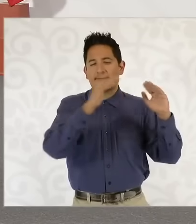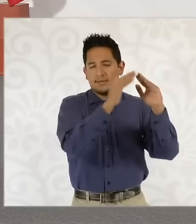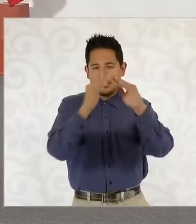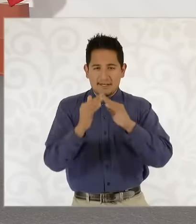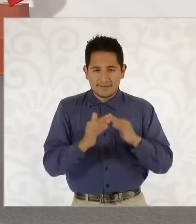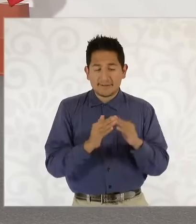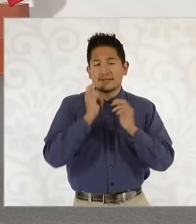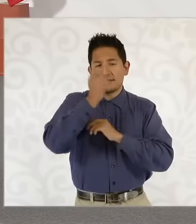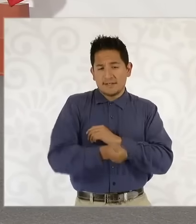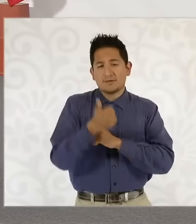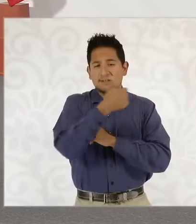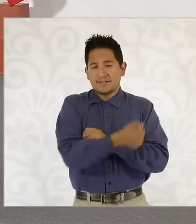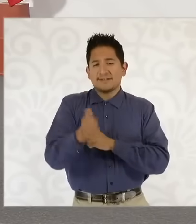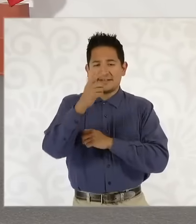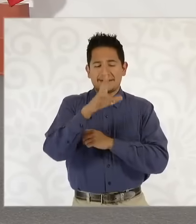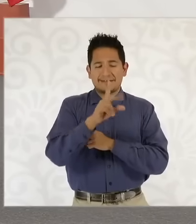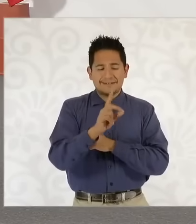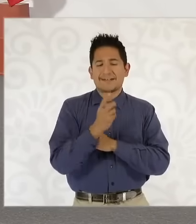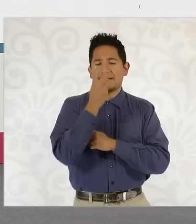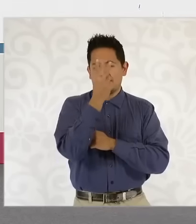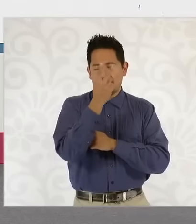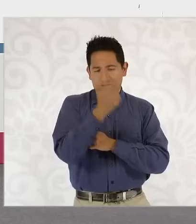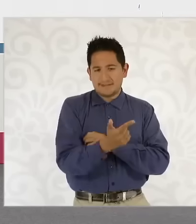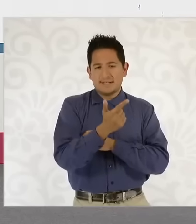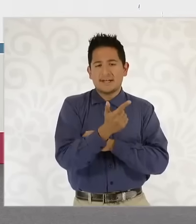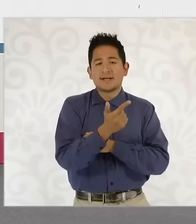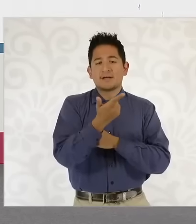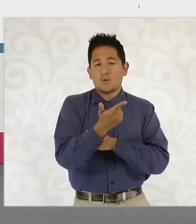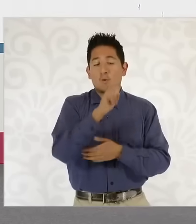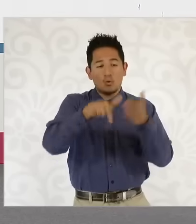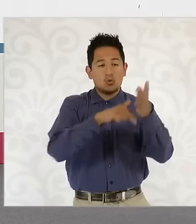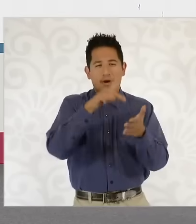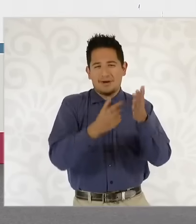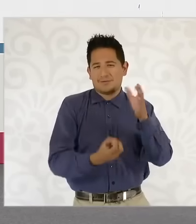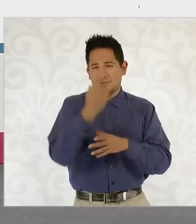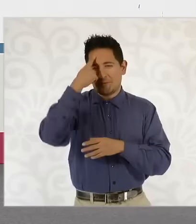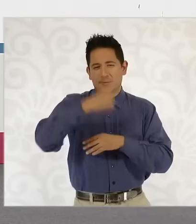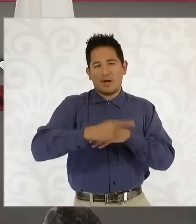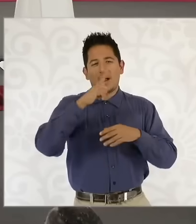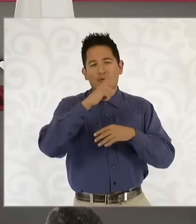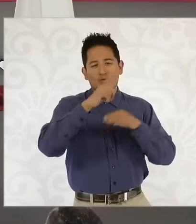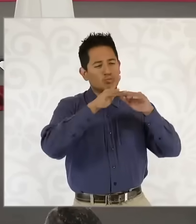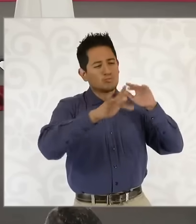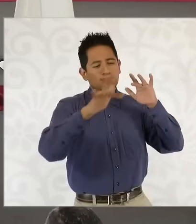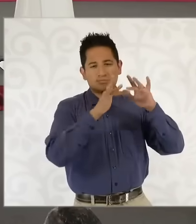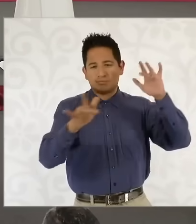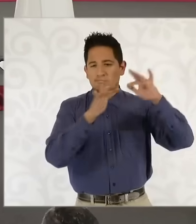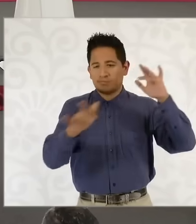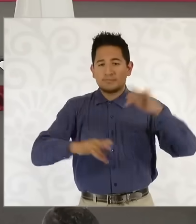transmisión nuevas y 247 nuevas subestaciones en esta zona. Adelante, por favor. La zona central,